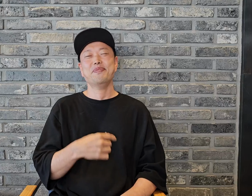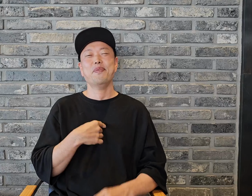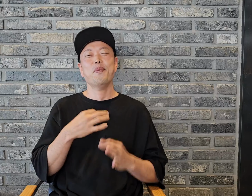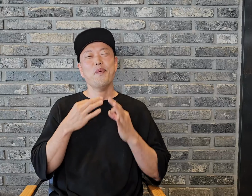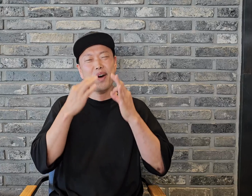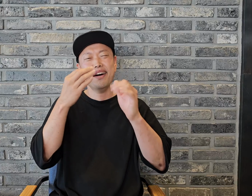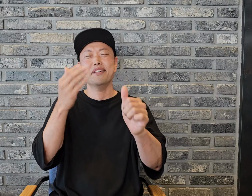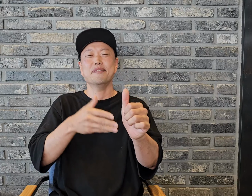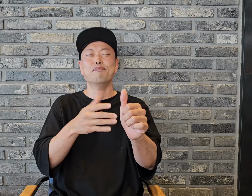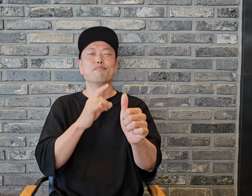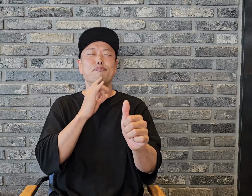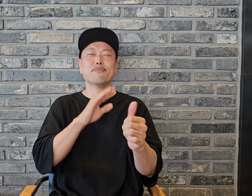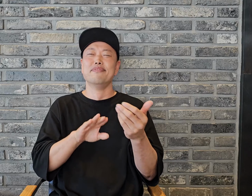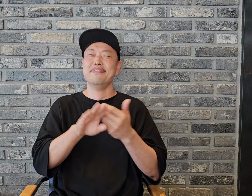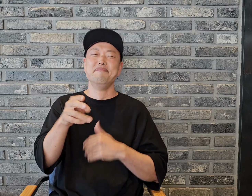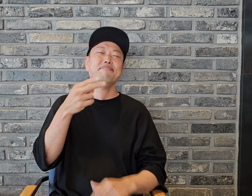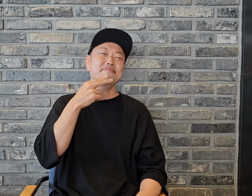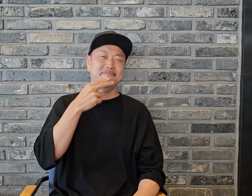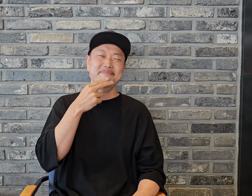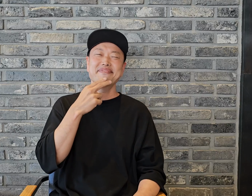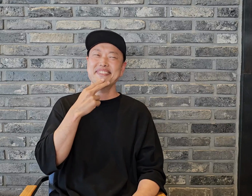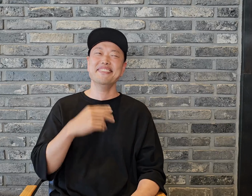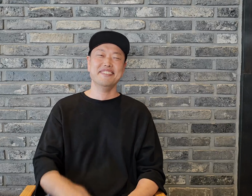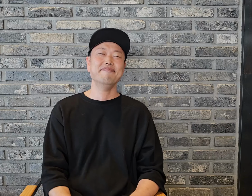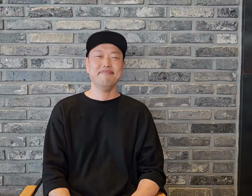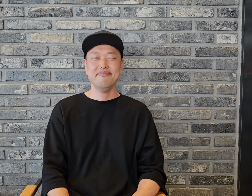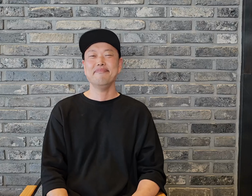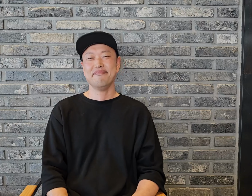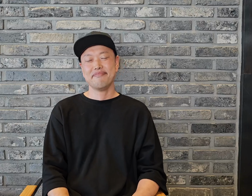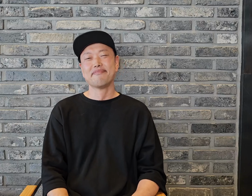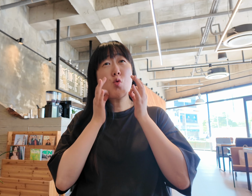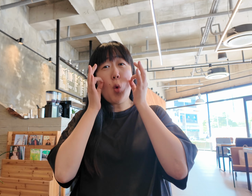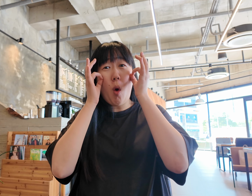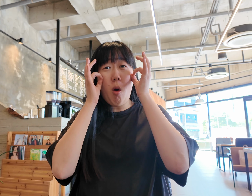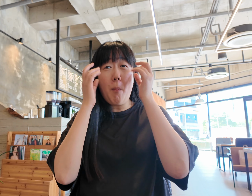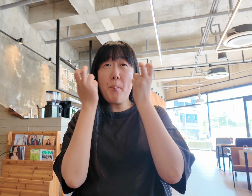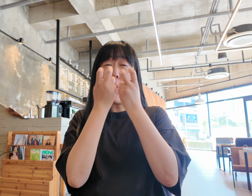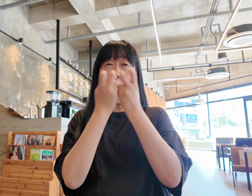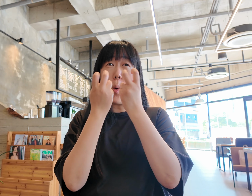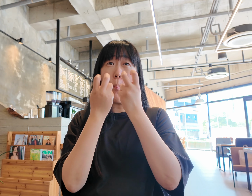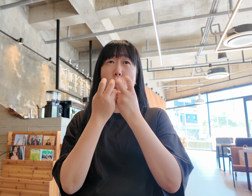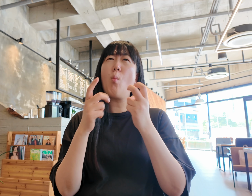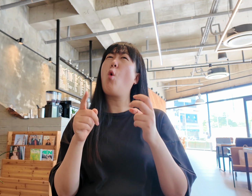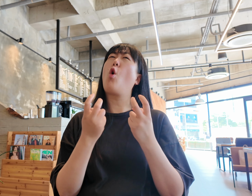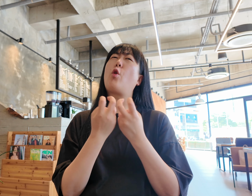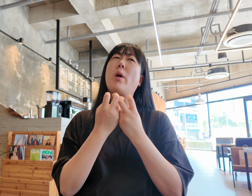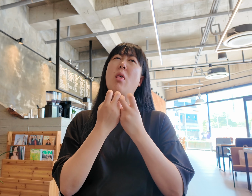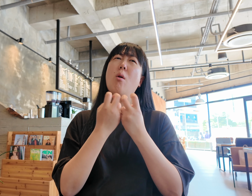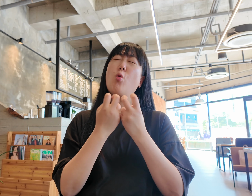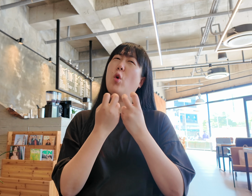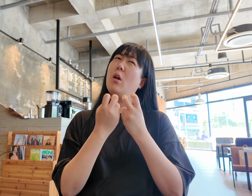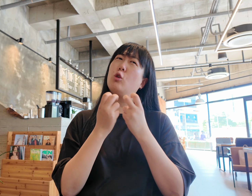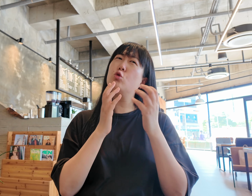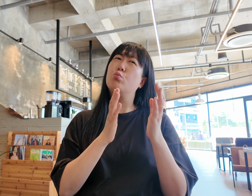¡Haz tu mejor esfuerzo! Eso es todo. ¿Cuáles son algunas formas de intentarlo?